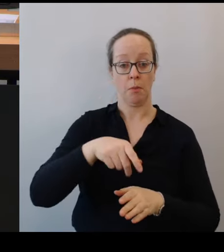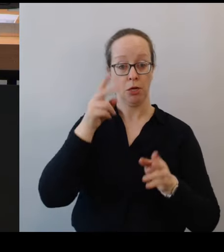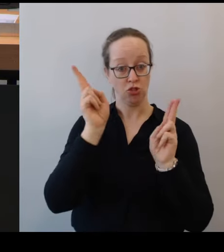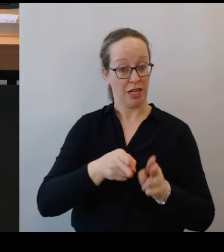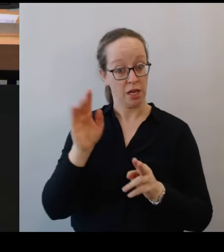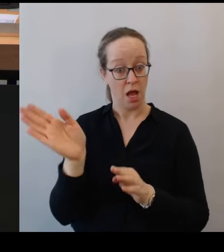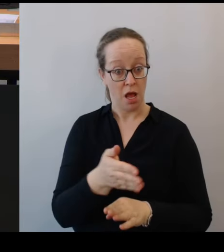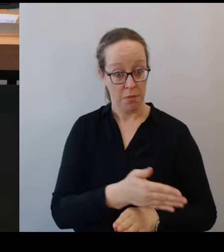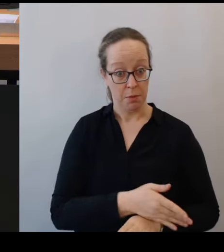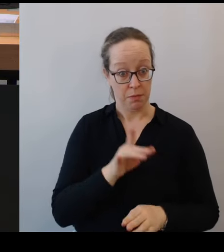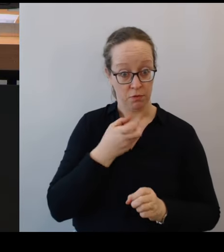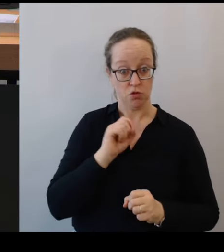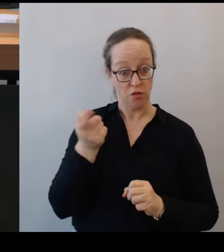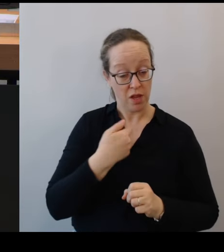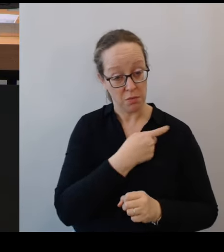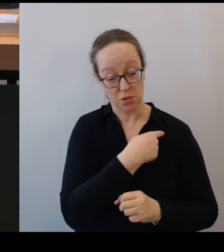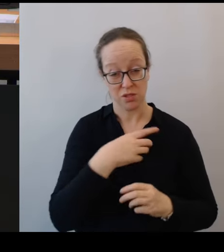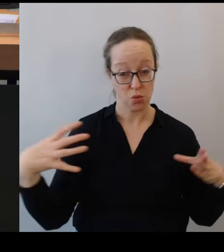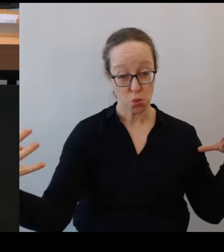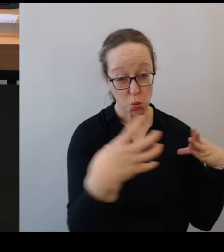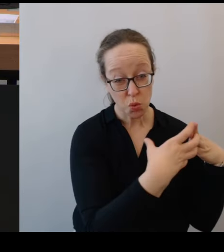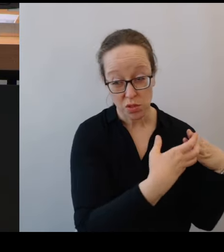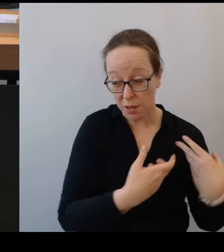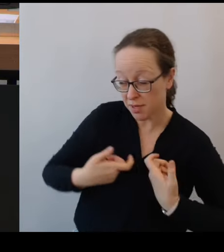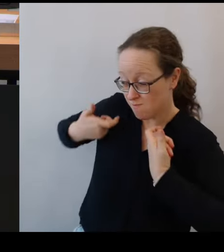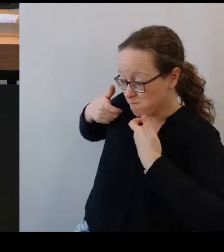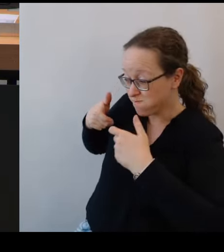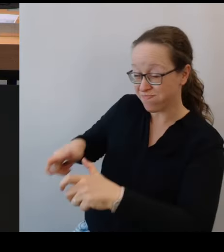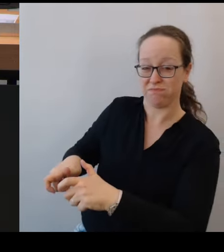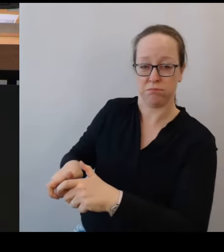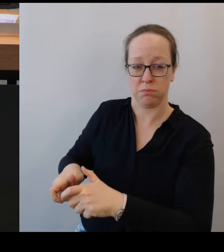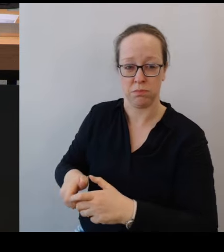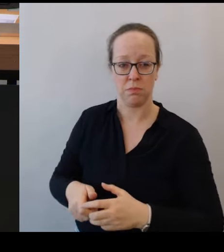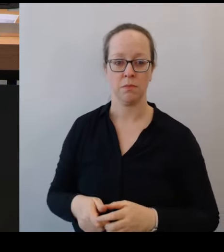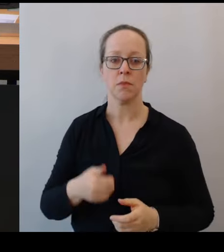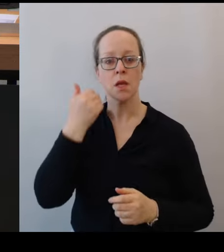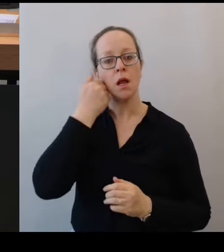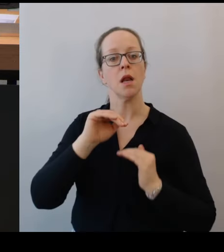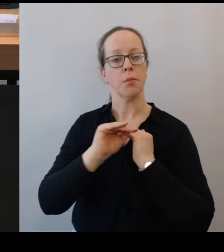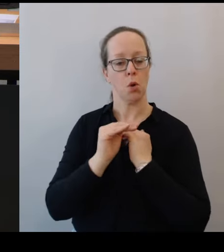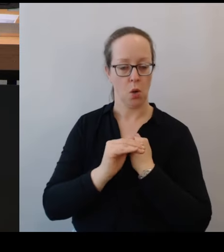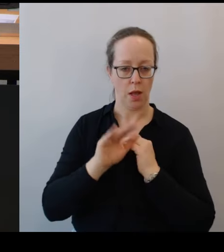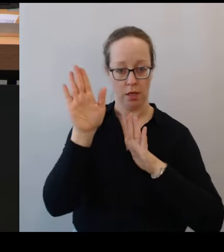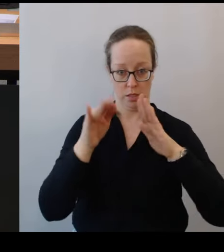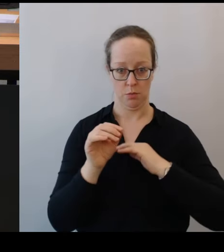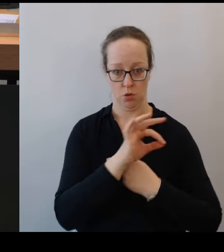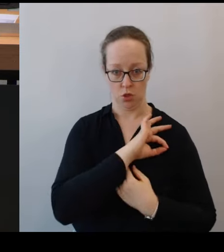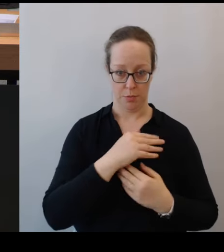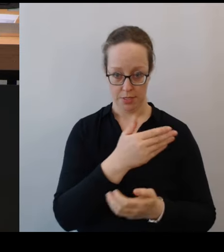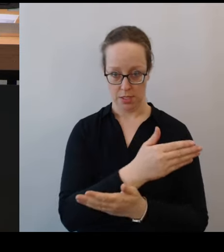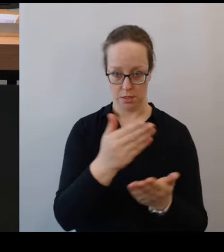Liebe Kolleginnen der demokratischen Parteien: Ja, es braucht eine politische Auseinandersetzung mit dem Erstarken des Rechtsextremismus